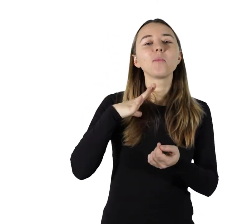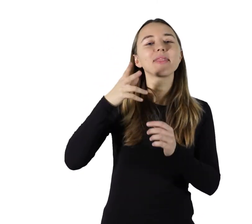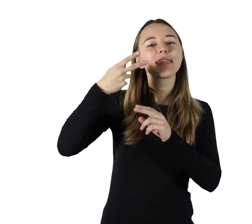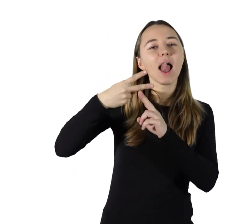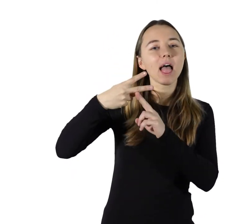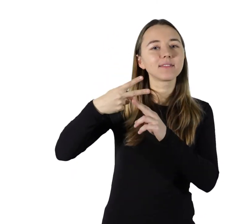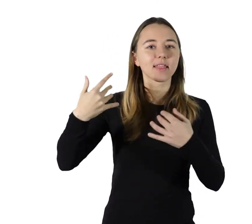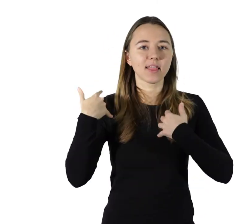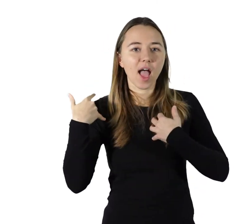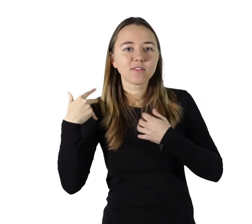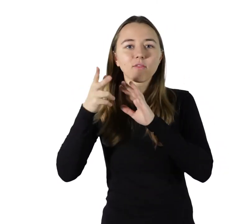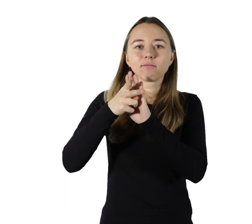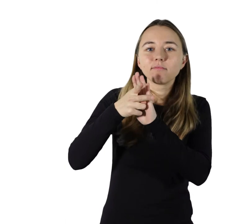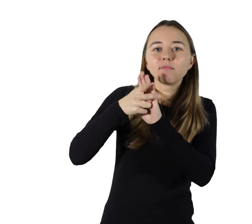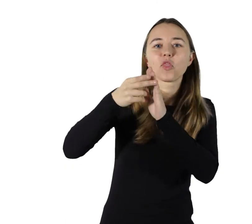Akcja transmitowana była na żywo w telewizji.